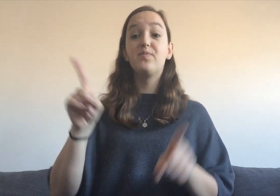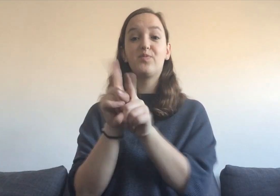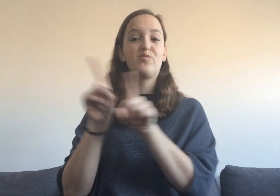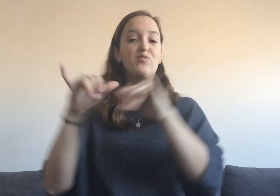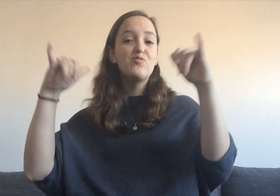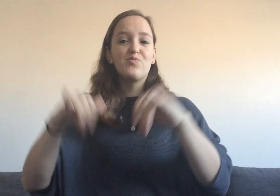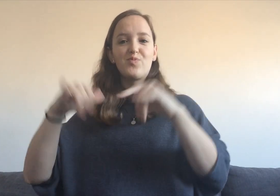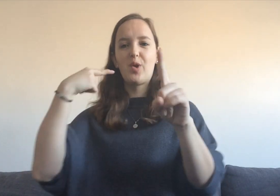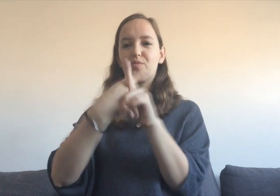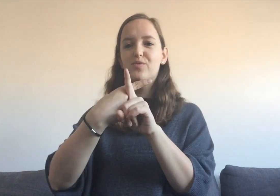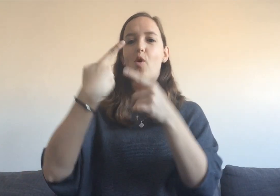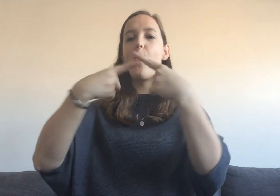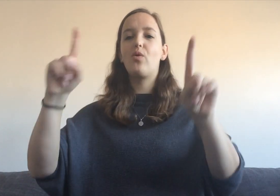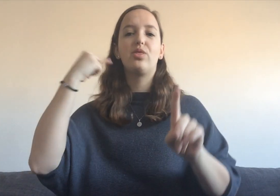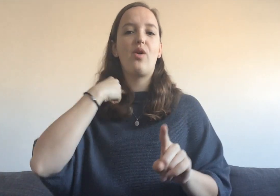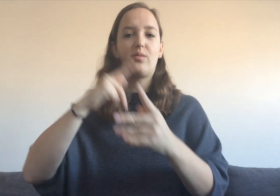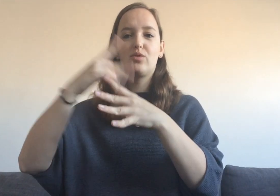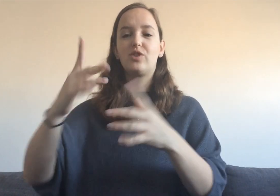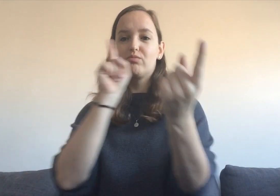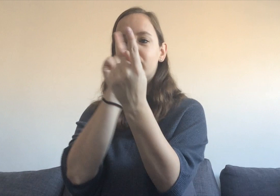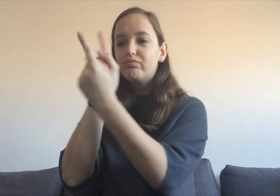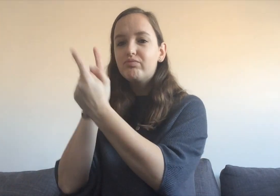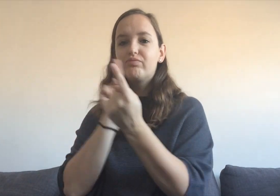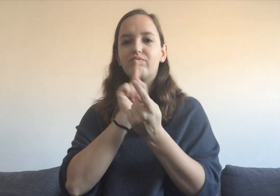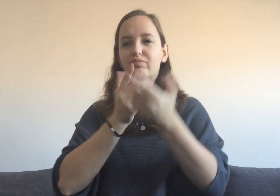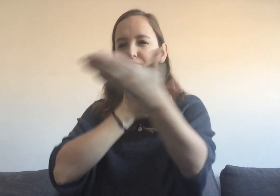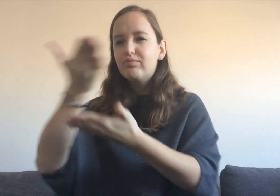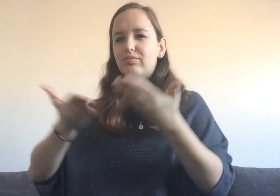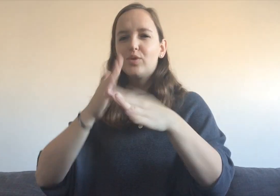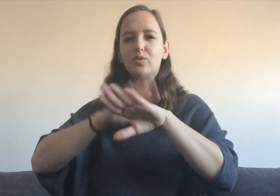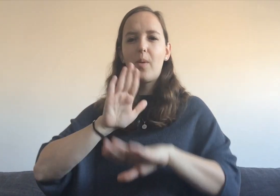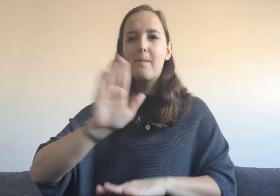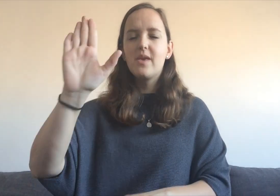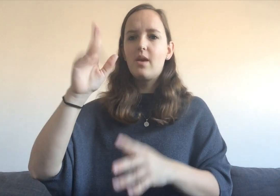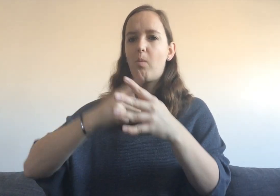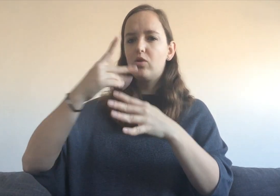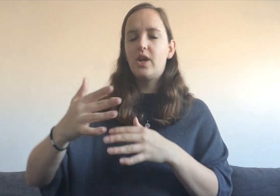Mais aussi faire la fête, rencontrer d'autres kots-à-projet, échanger avec eux sur leur projet,...